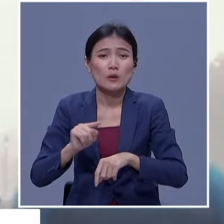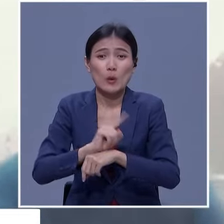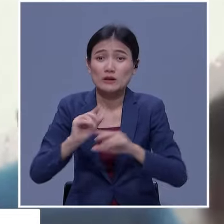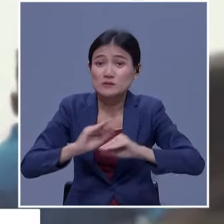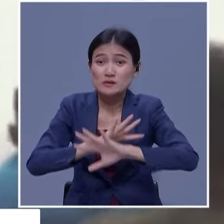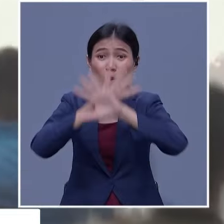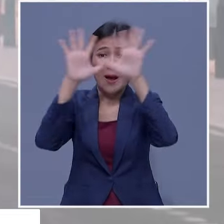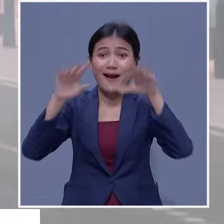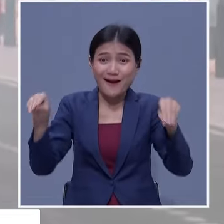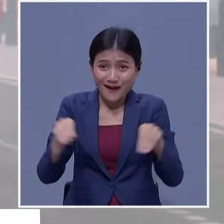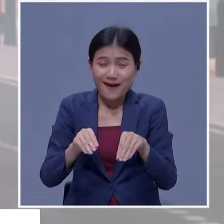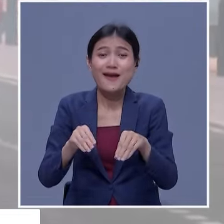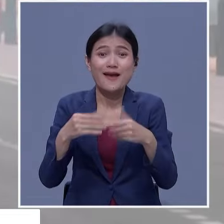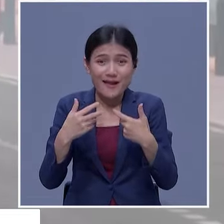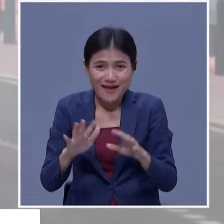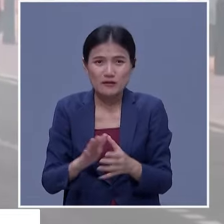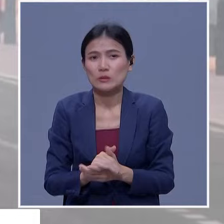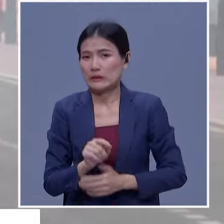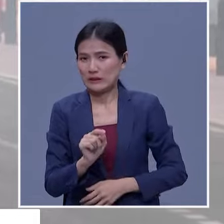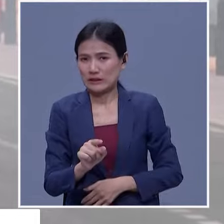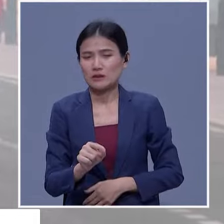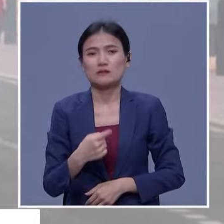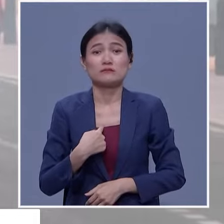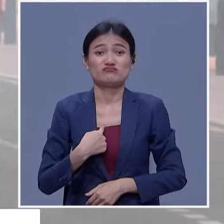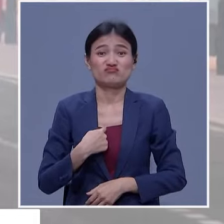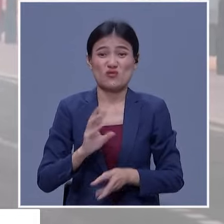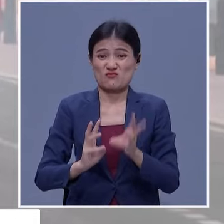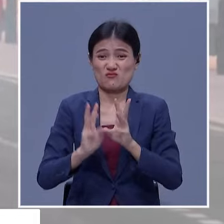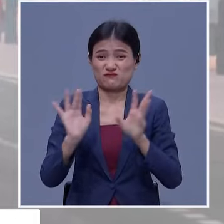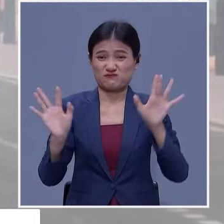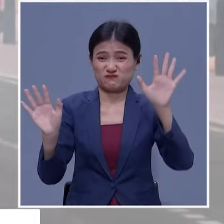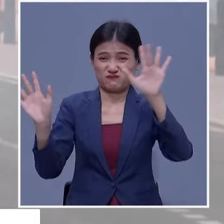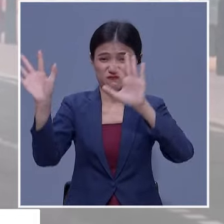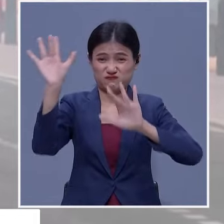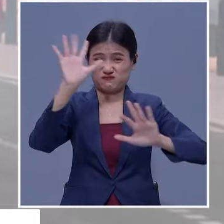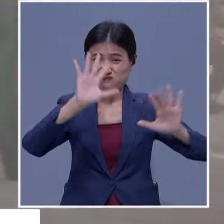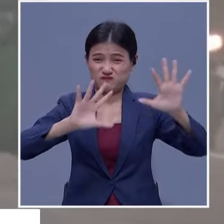ใกล้จะเข้ามาถึงแล้วซึ่งจะทำให้ระดับ มลพิษนั้นเพิ่มขึ้นและรัฐบาลก็จะต้องแก้